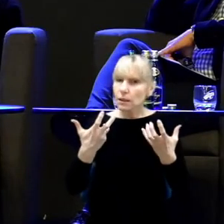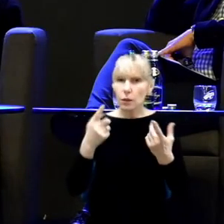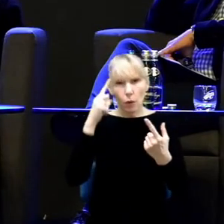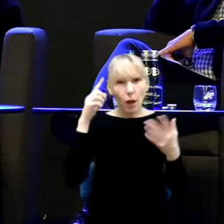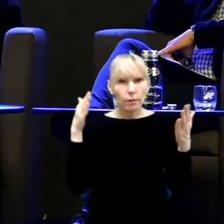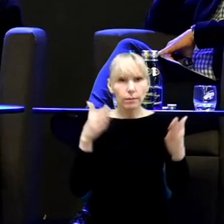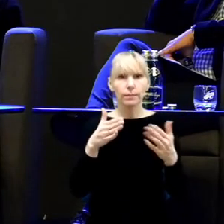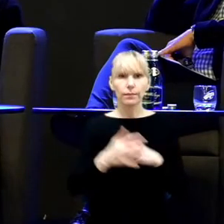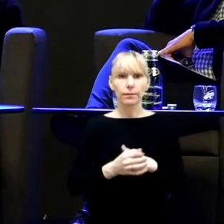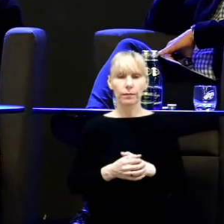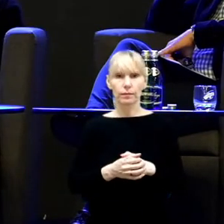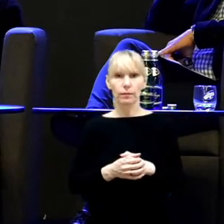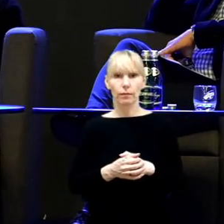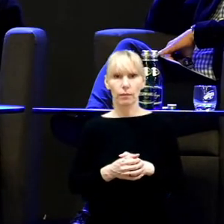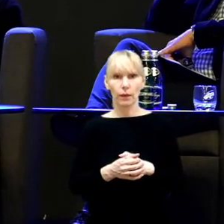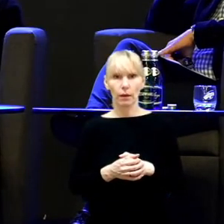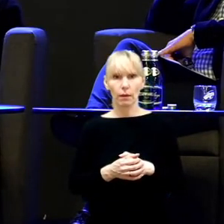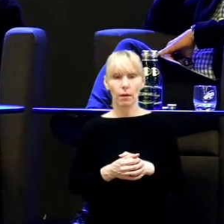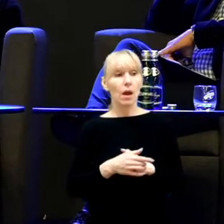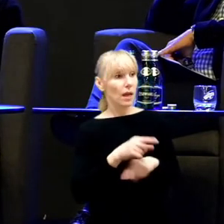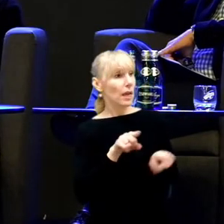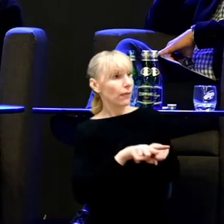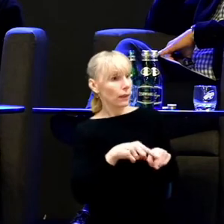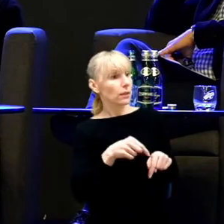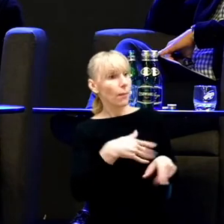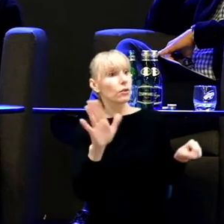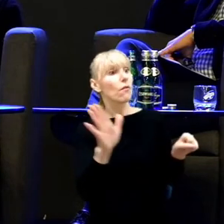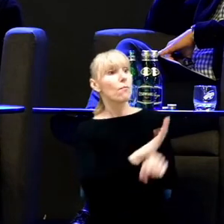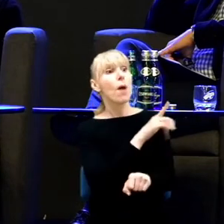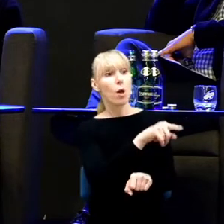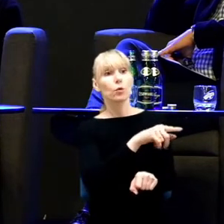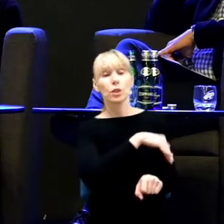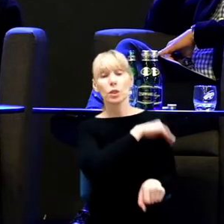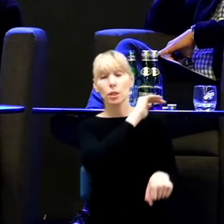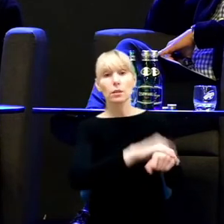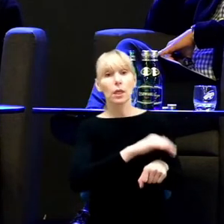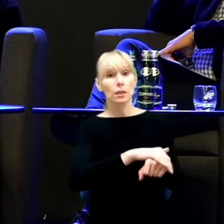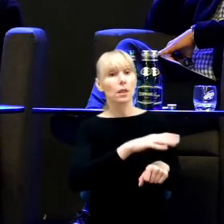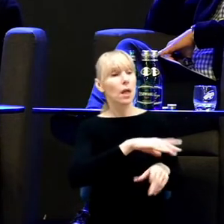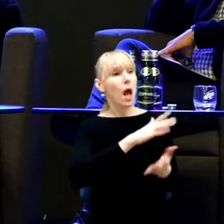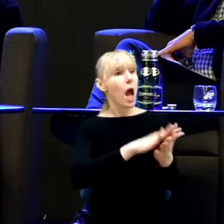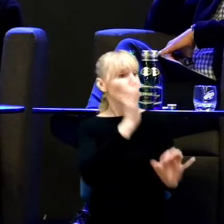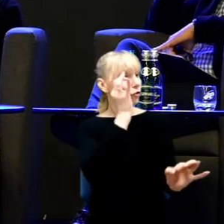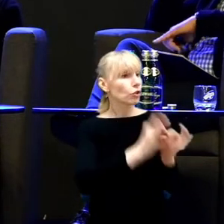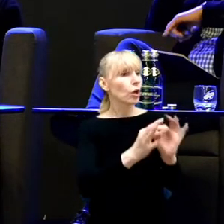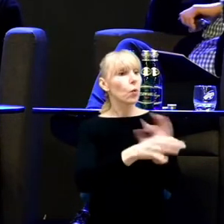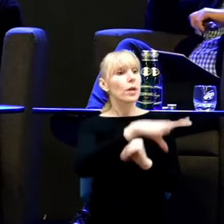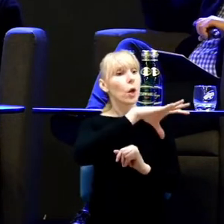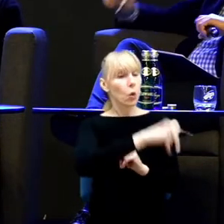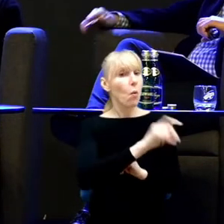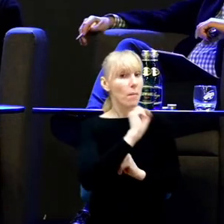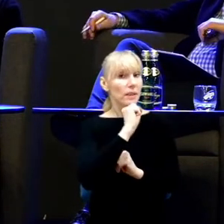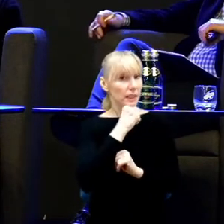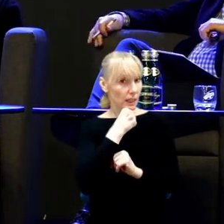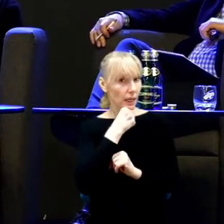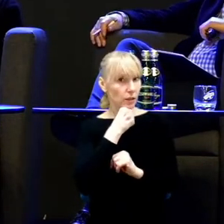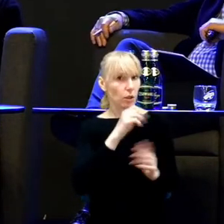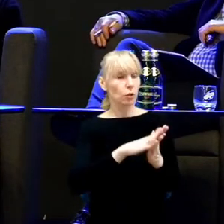bo ja się w pełni zgadzam, że dla wszystkich grup społecznych, a szczególnie w tej chwili dla osób starszych, kiedy wielopokoleniowość się zmienia,